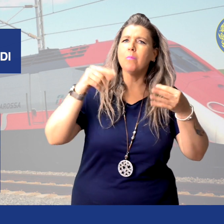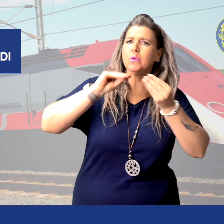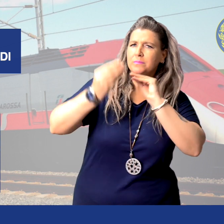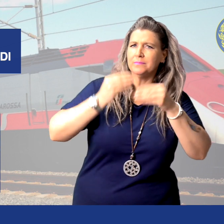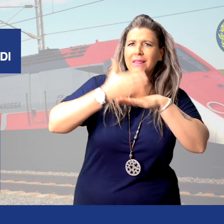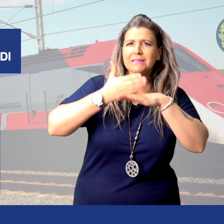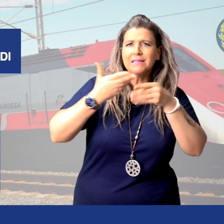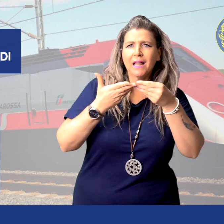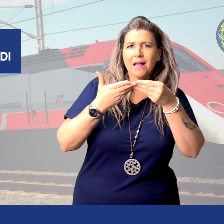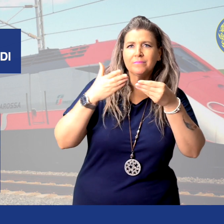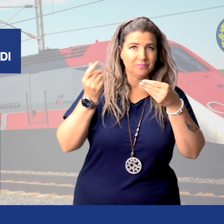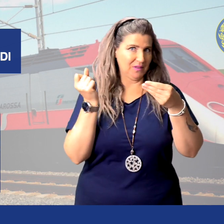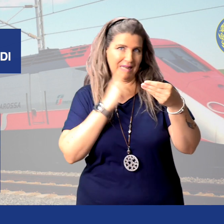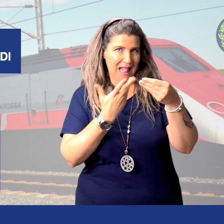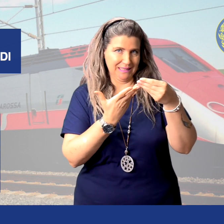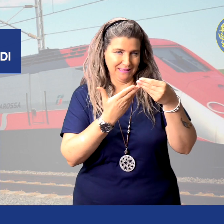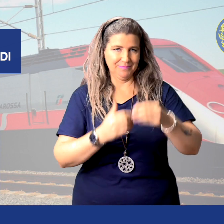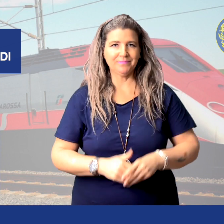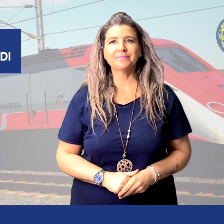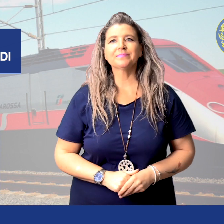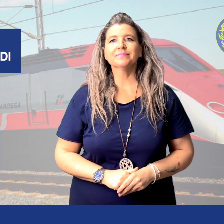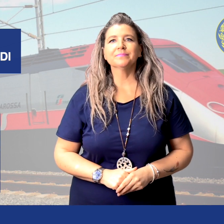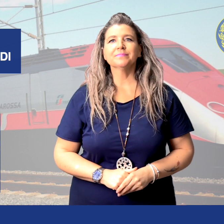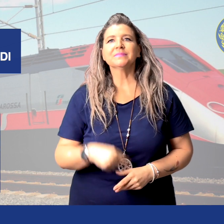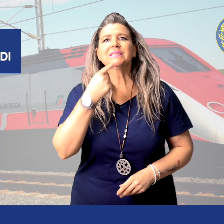La Carta Blu di Trenitalia è una tessera gratuita